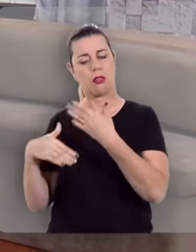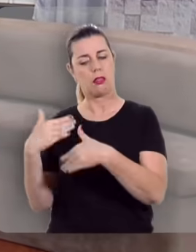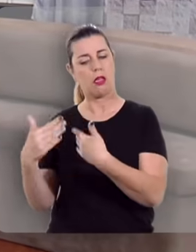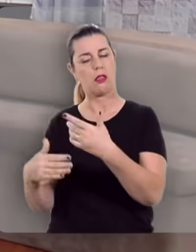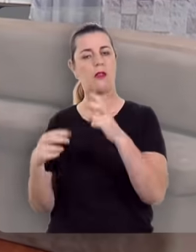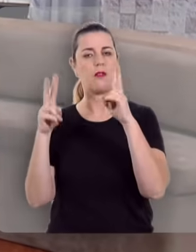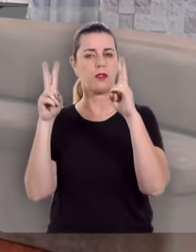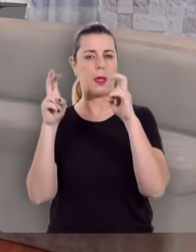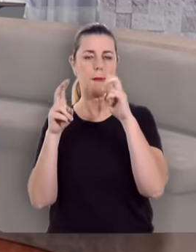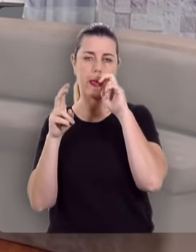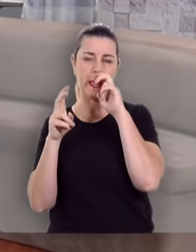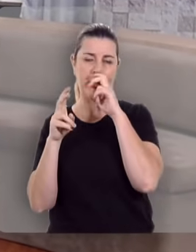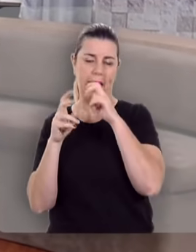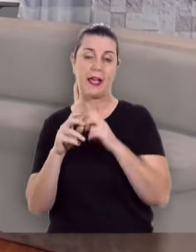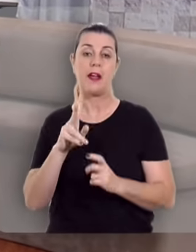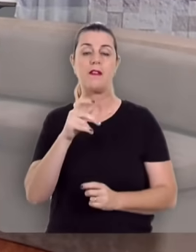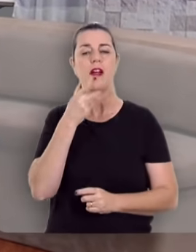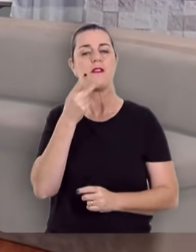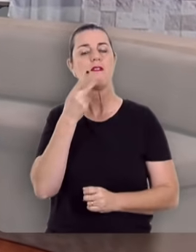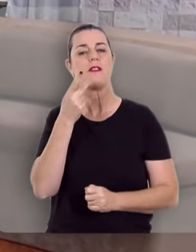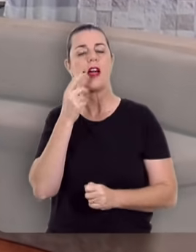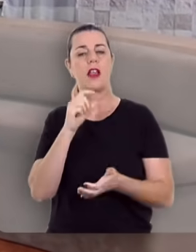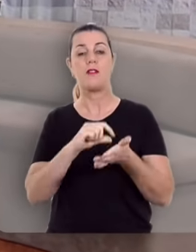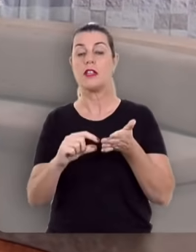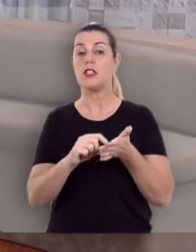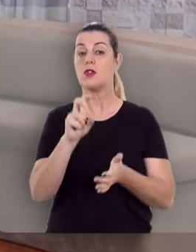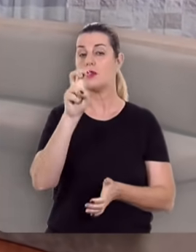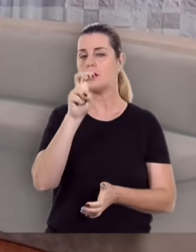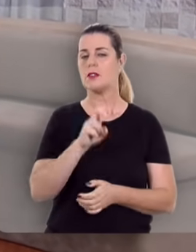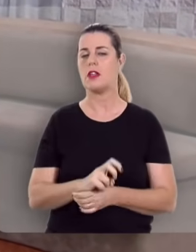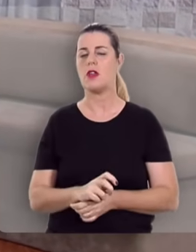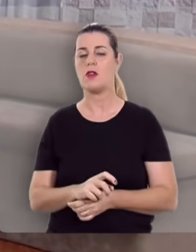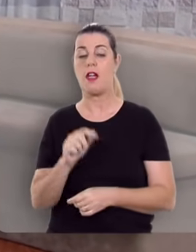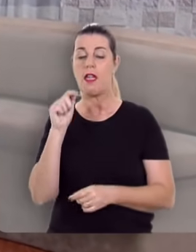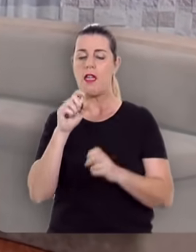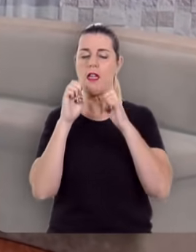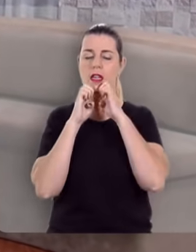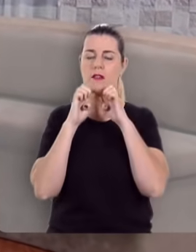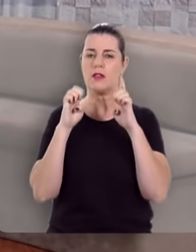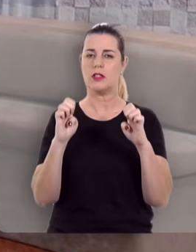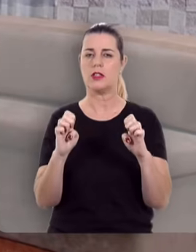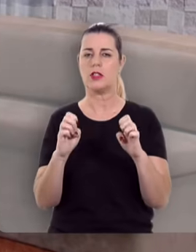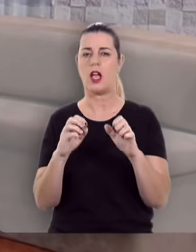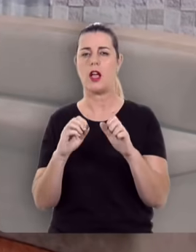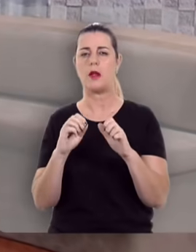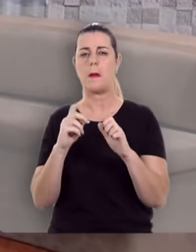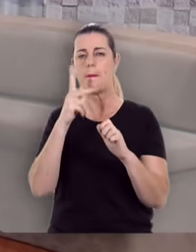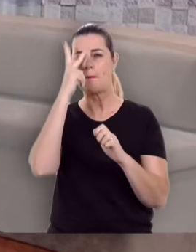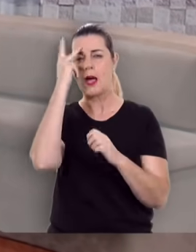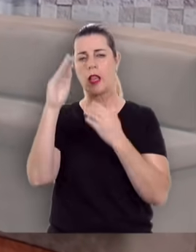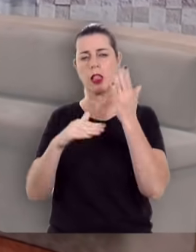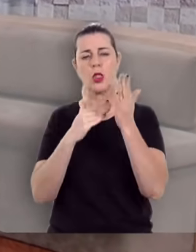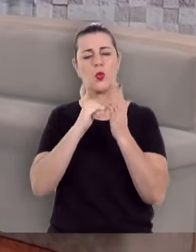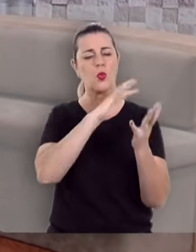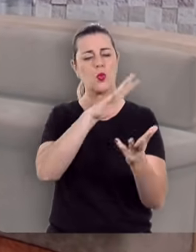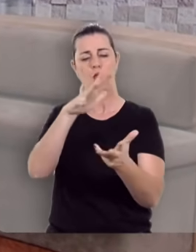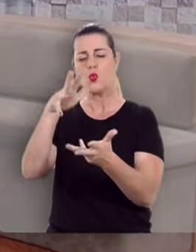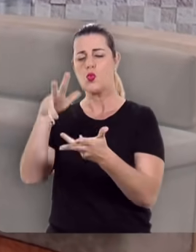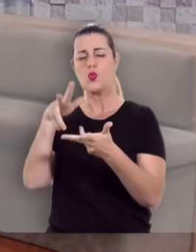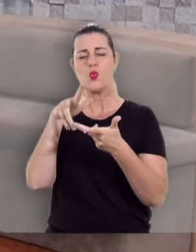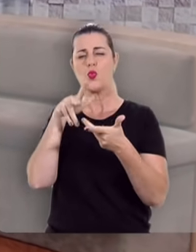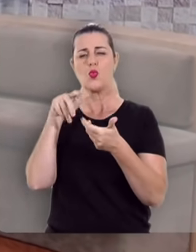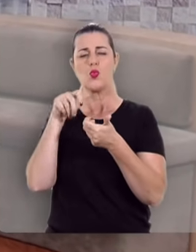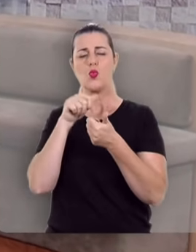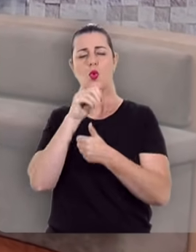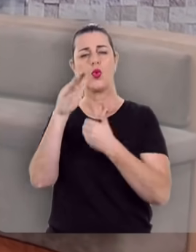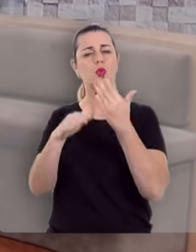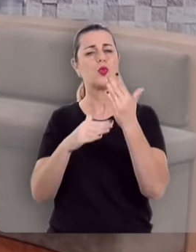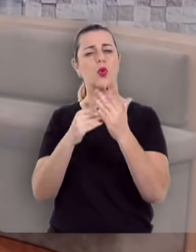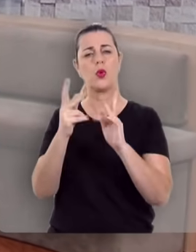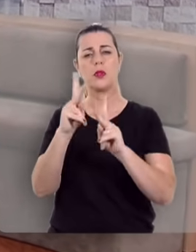este tema vai dizer no Versículo 5 o que este evangelho ele é universal é para todos os antigos